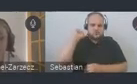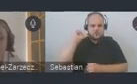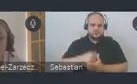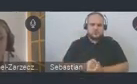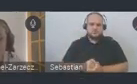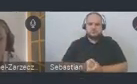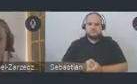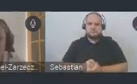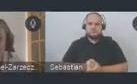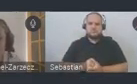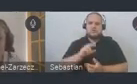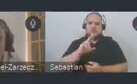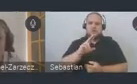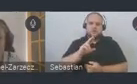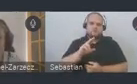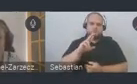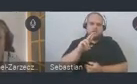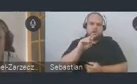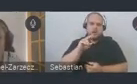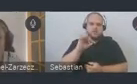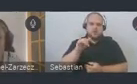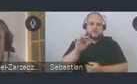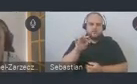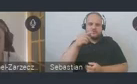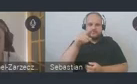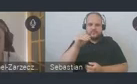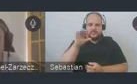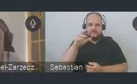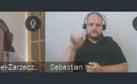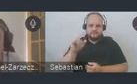Raport DESI plasuje kompetencje cyfrowe dorosłych Polaków